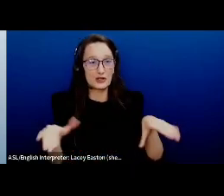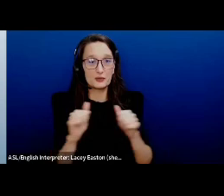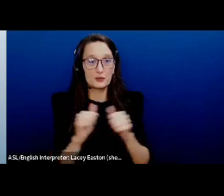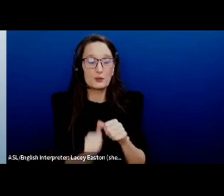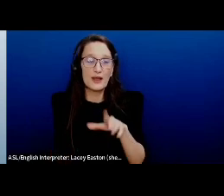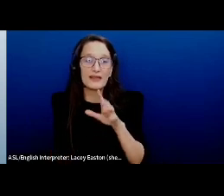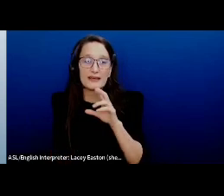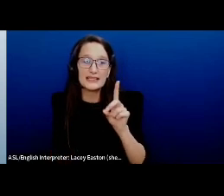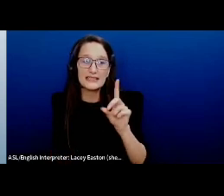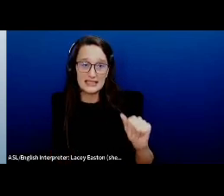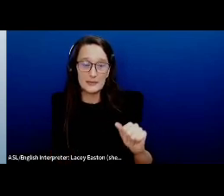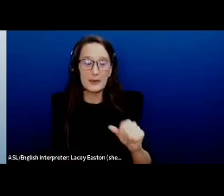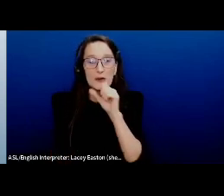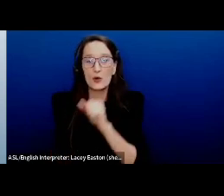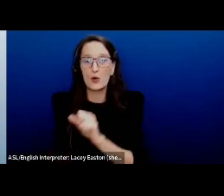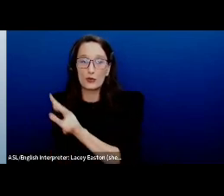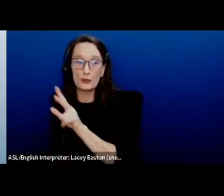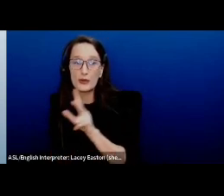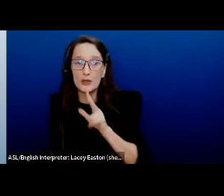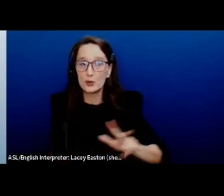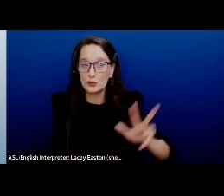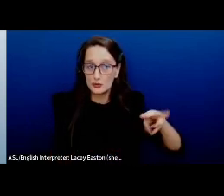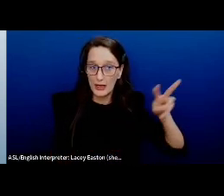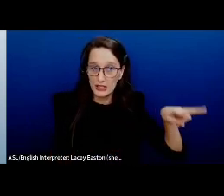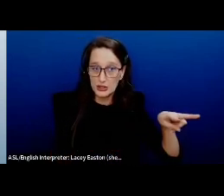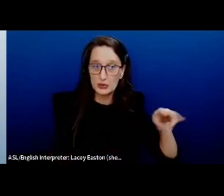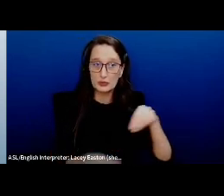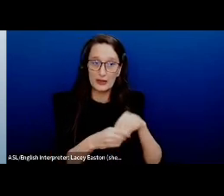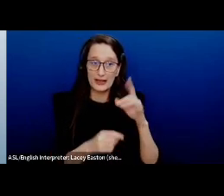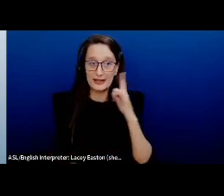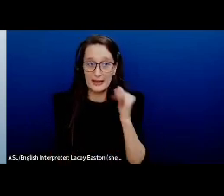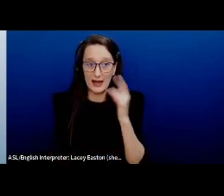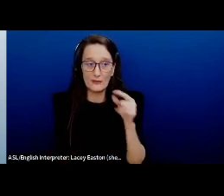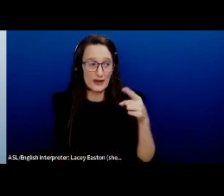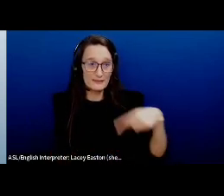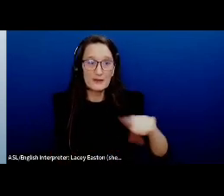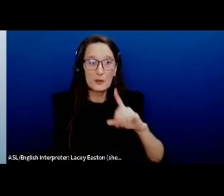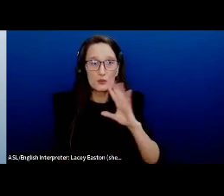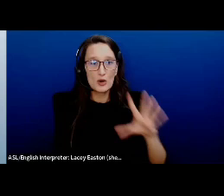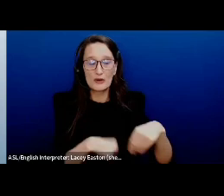California. Ofrecen recursos y apoyo, y están financiados por el Departamento de